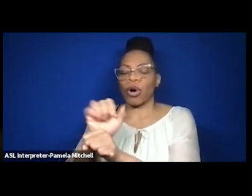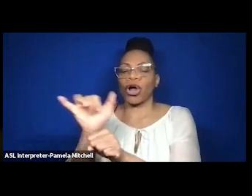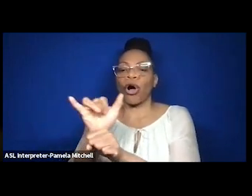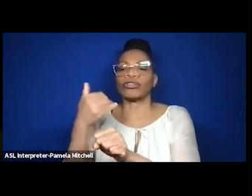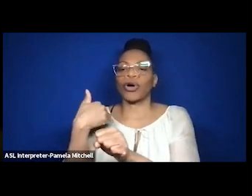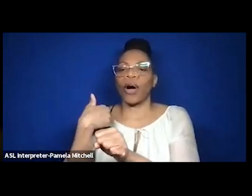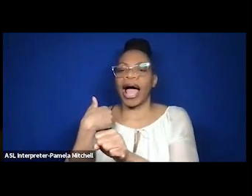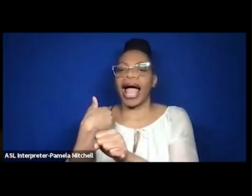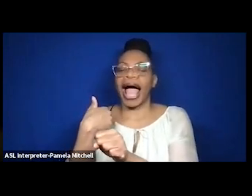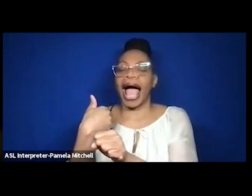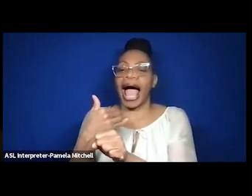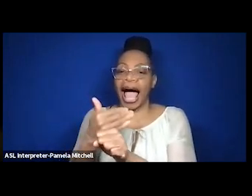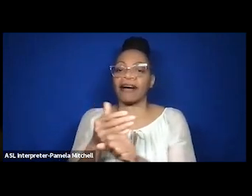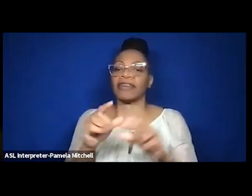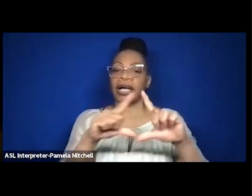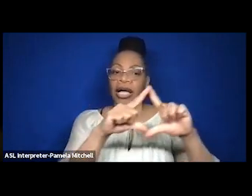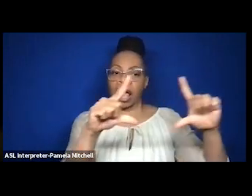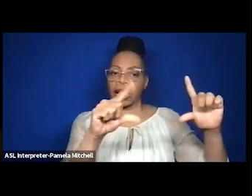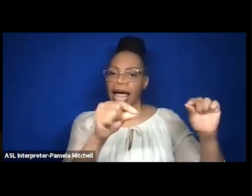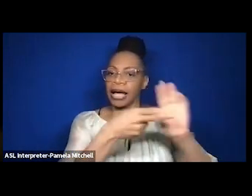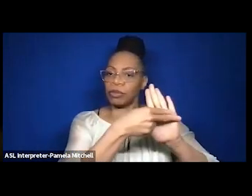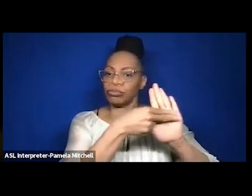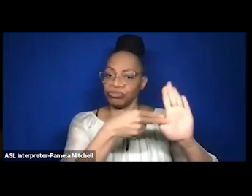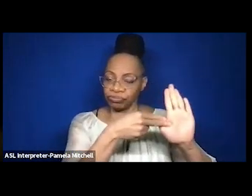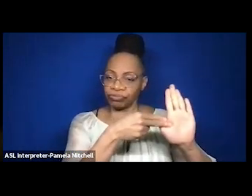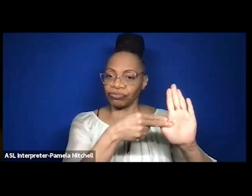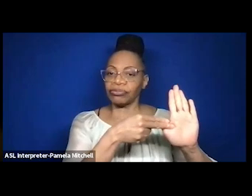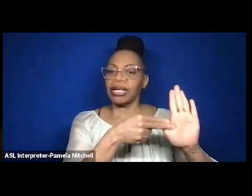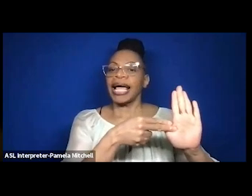que pongo en el sobre y la dirijo al enlace.